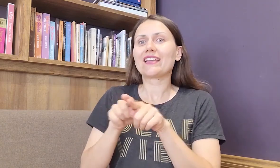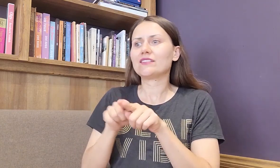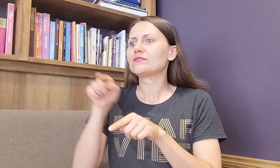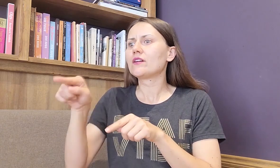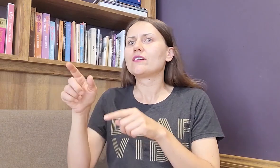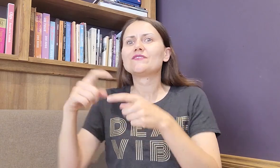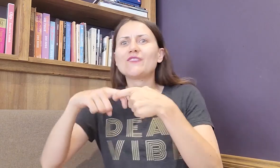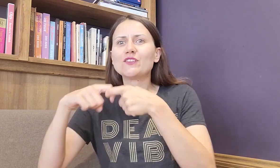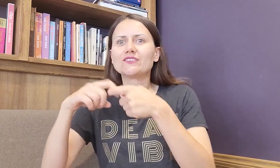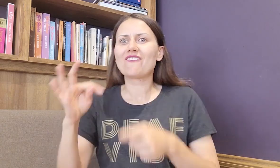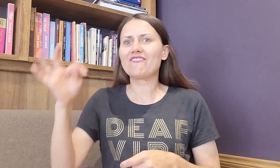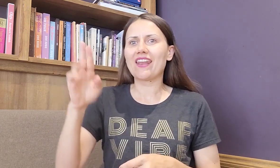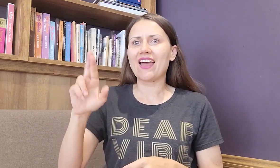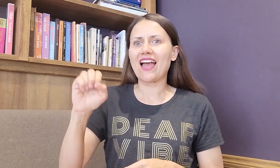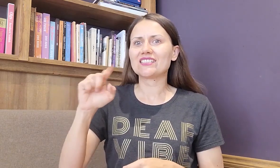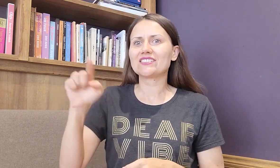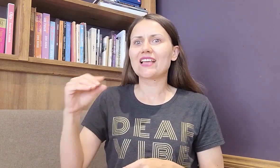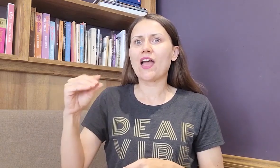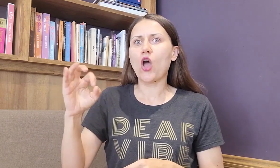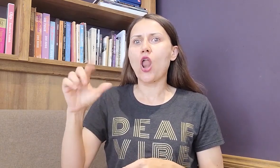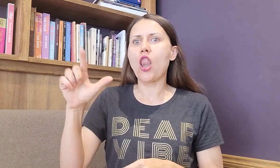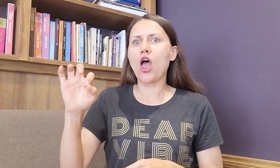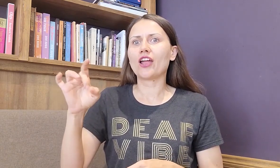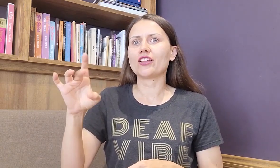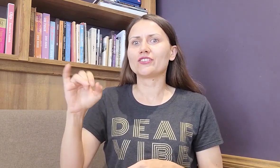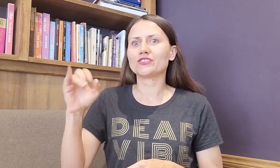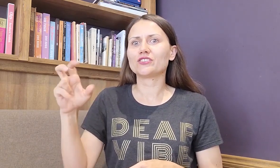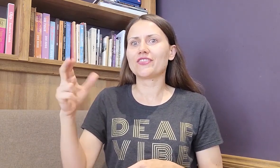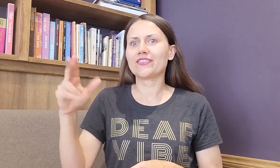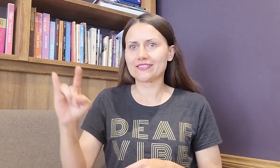• związków frazeologicznych.